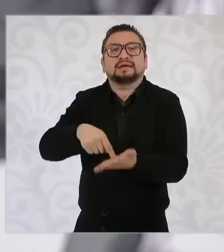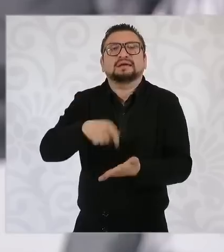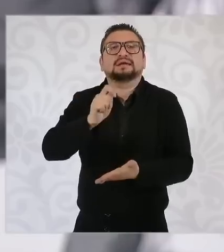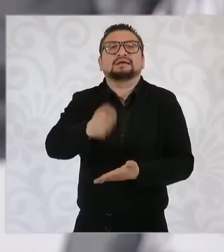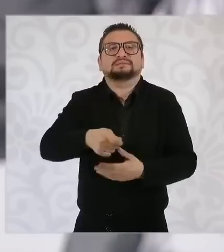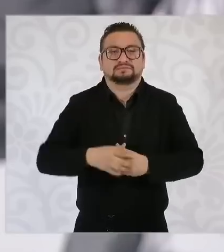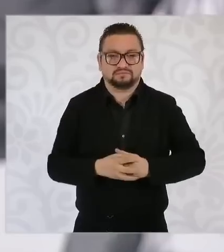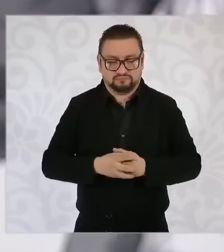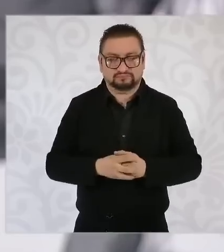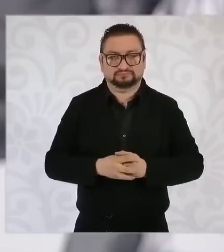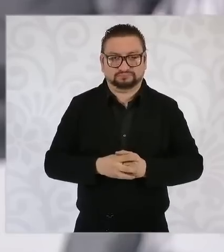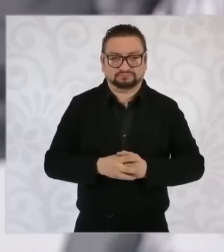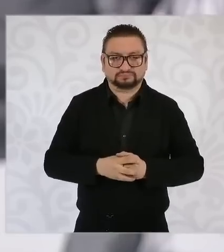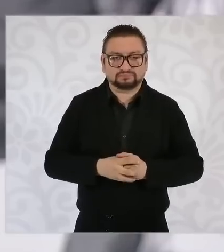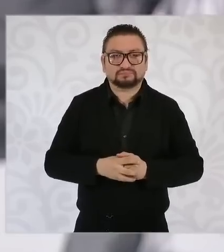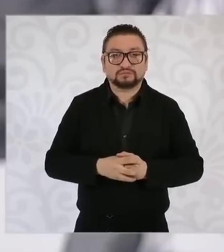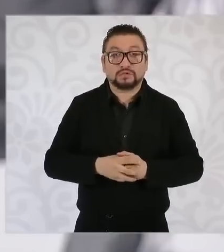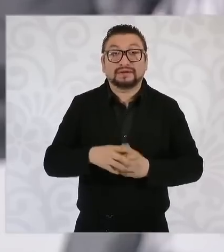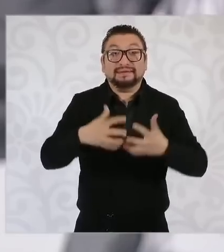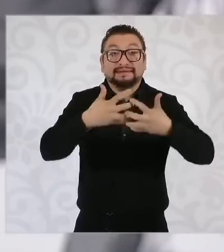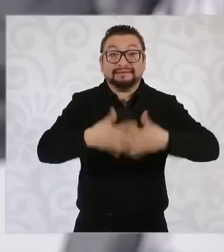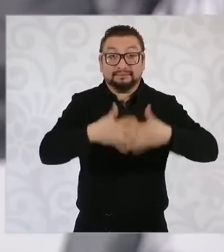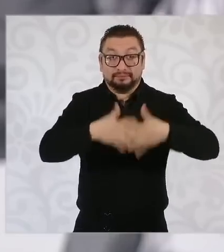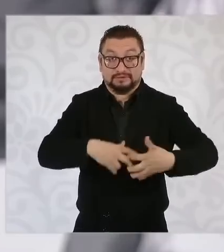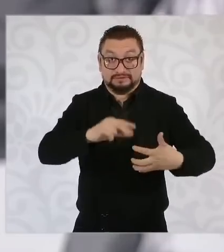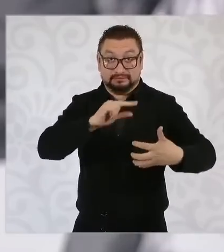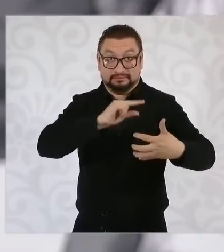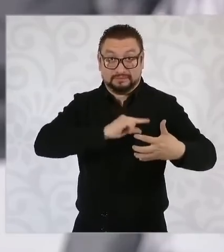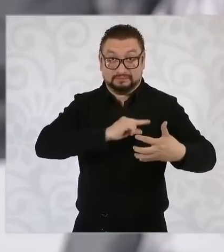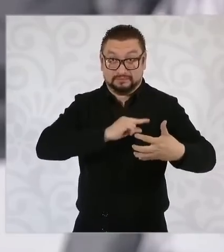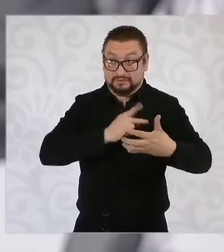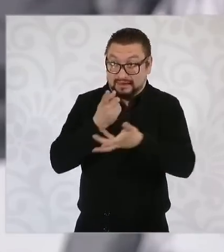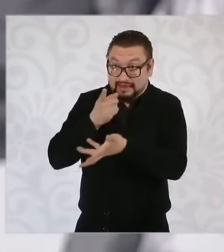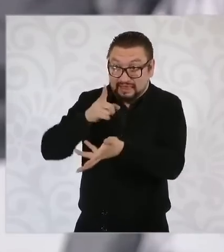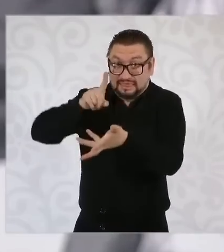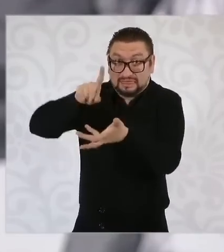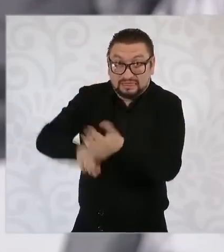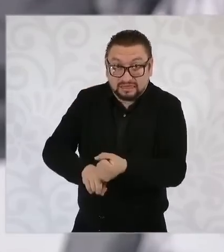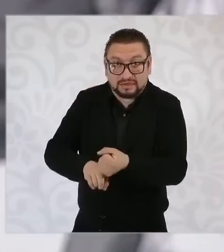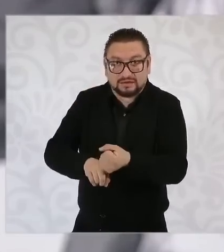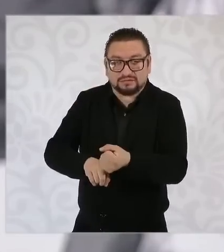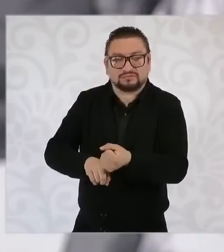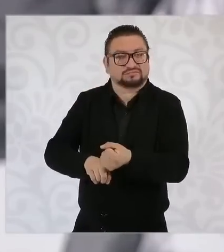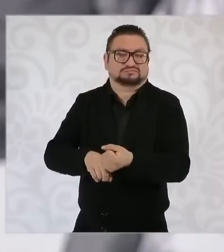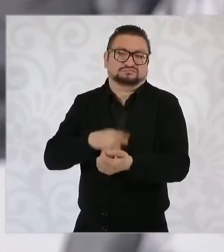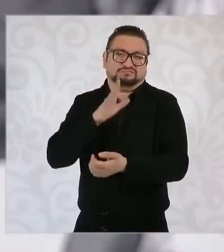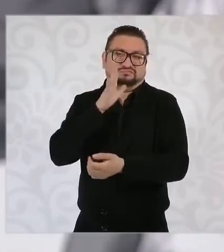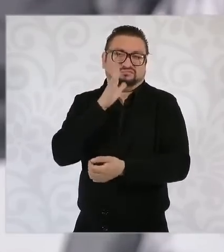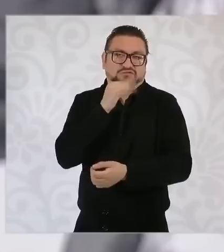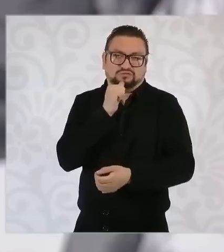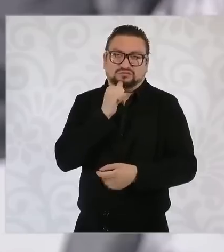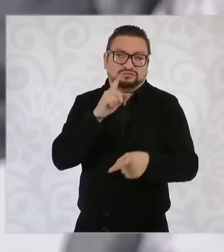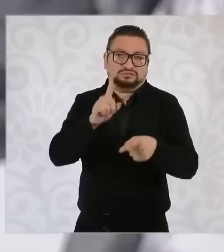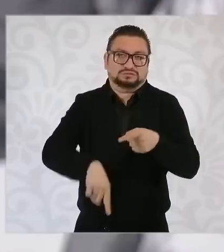subsidiarias que eran empresas privadas dentro de las empresas eh dentro de las empresas de CFE y de